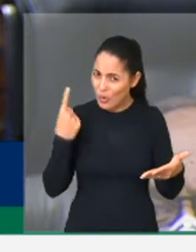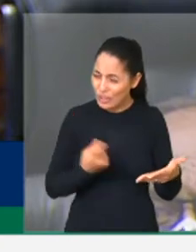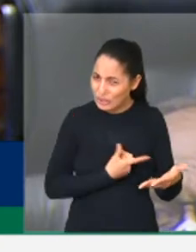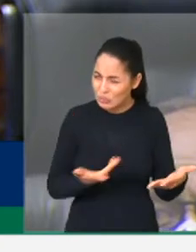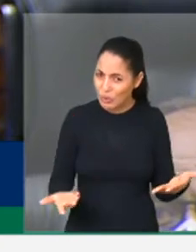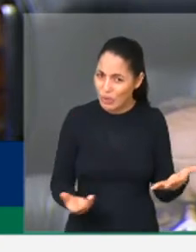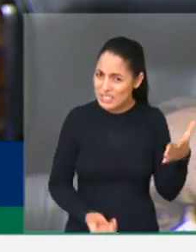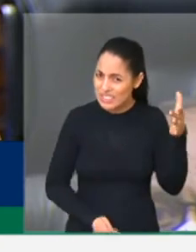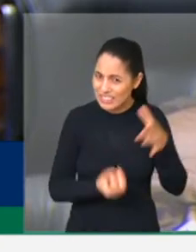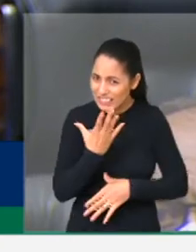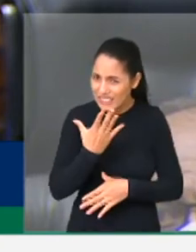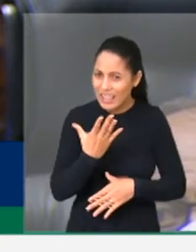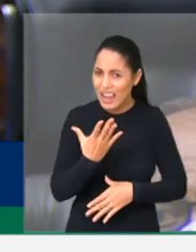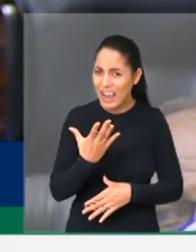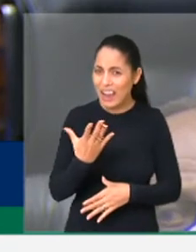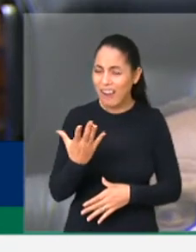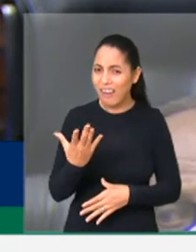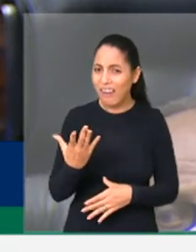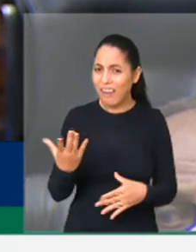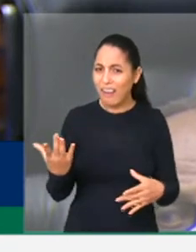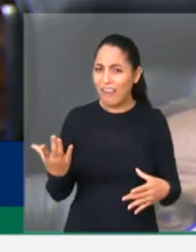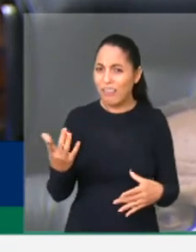FAZEMOS MAIS UMA VEZ O CHAMAMENTO E ENCAMINHAMOS O VOTO NÃO. -- [PRESIDENTE]: COMO